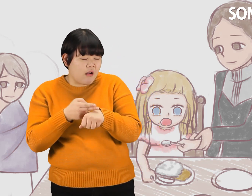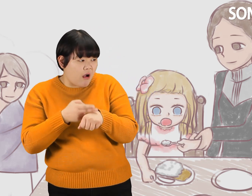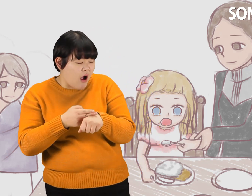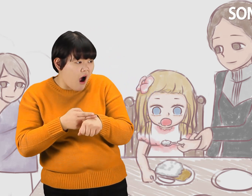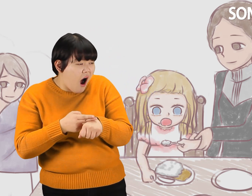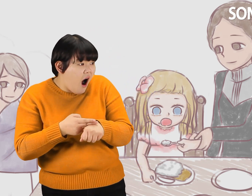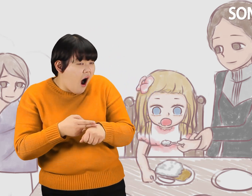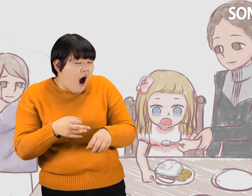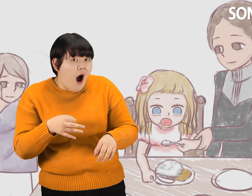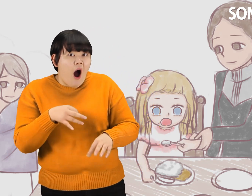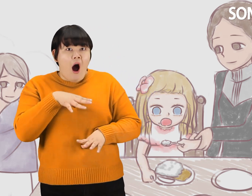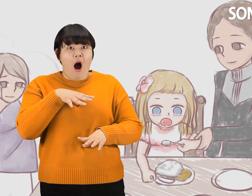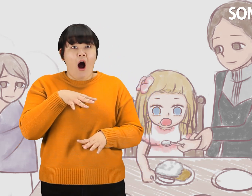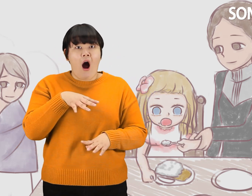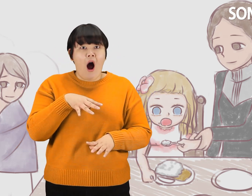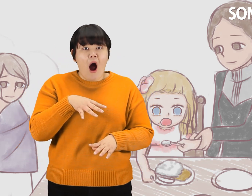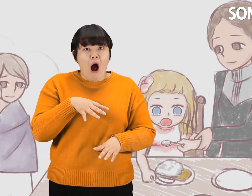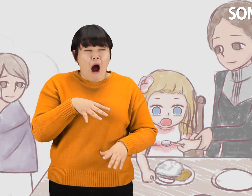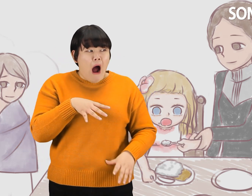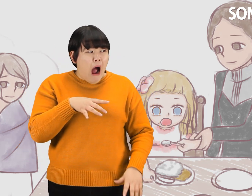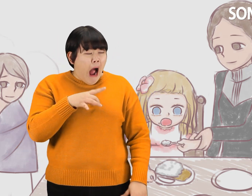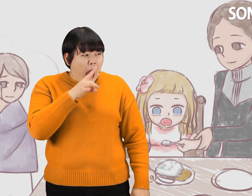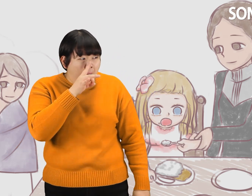サリバン先生はその姿を見てびっくりしました。